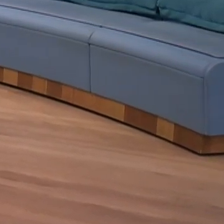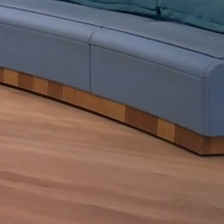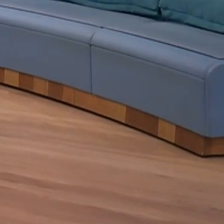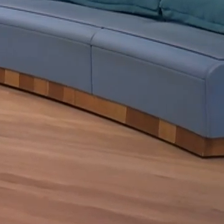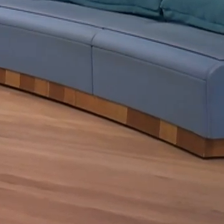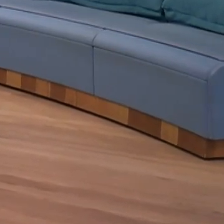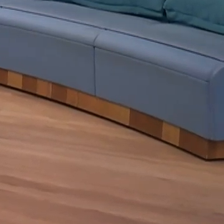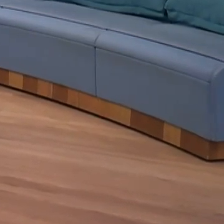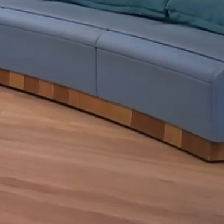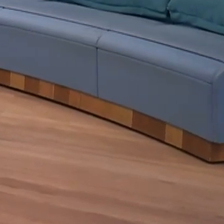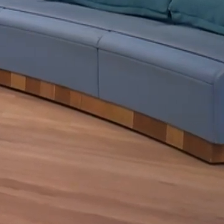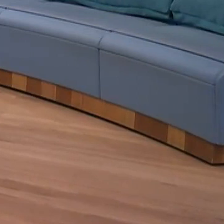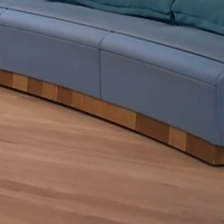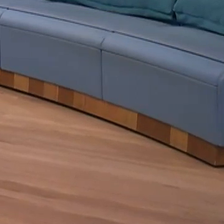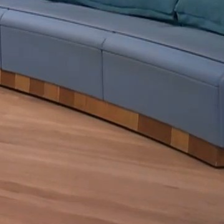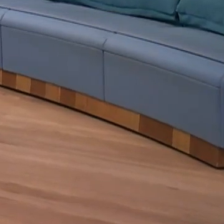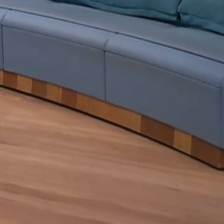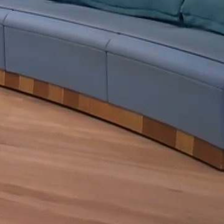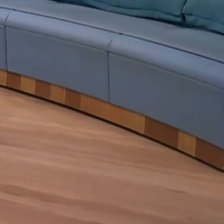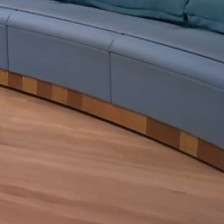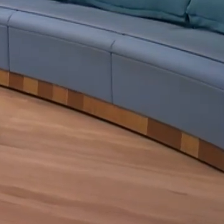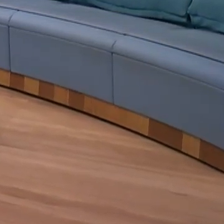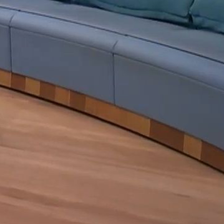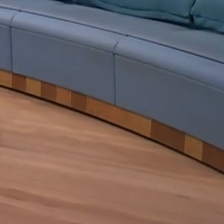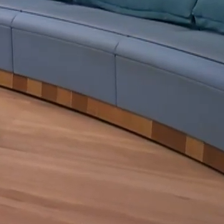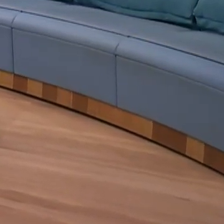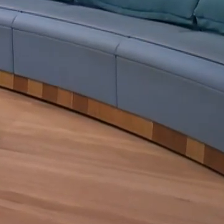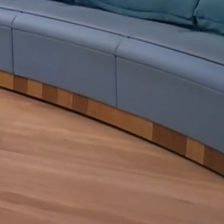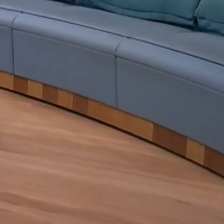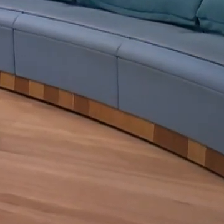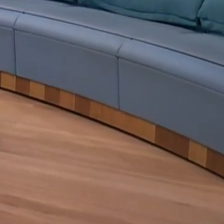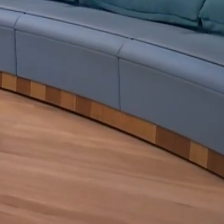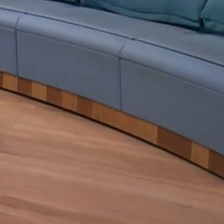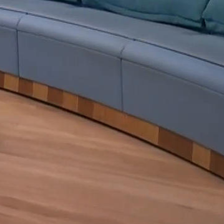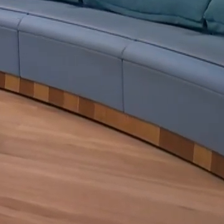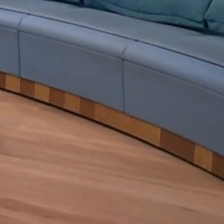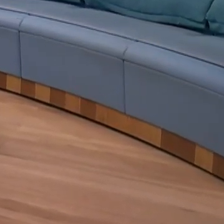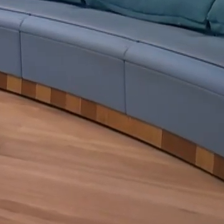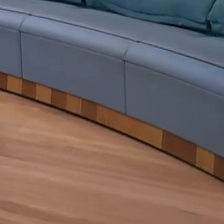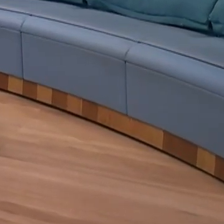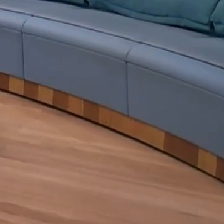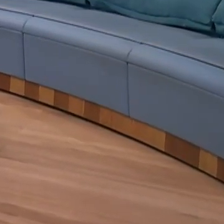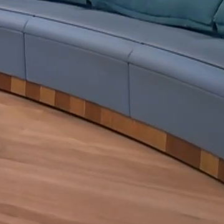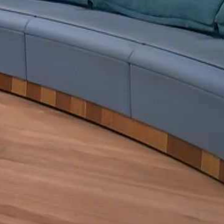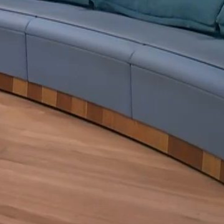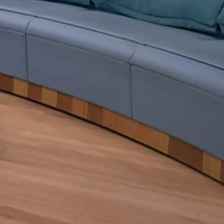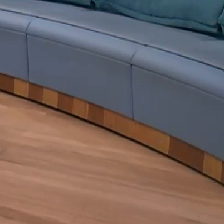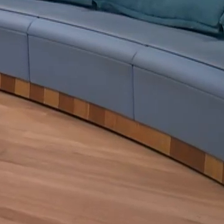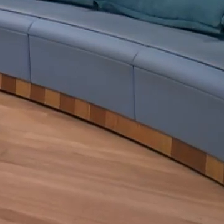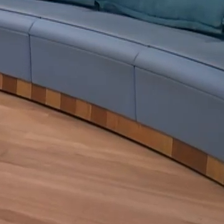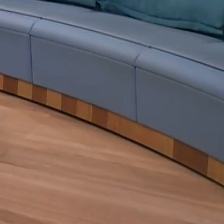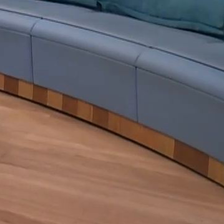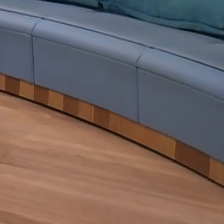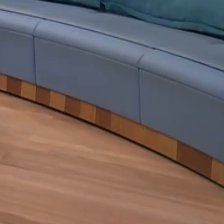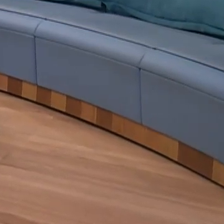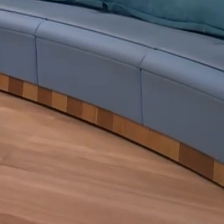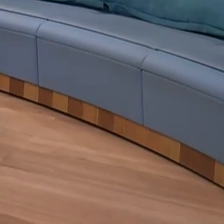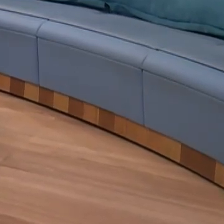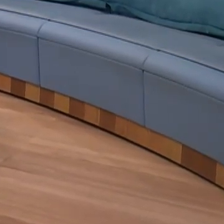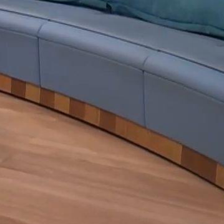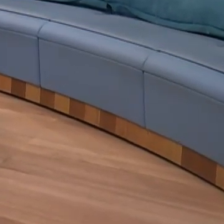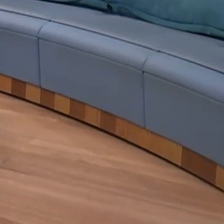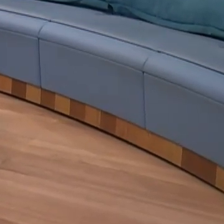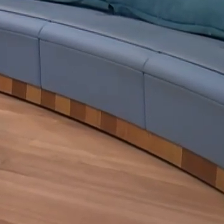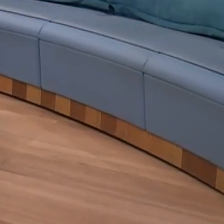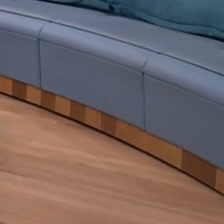наша душа повредилась наша природа и об этом мы видим уже в первом поколении детей Адама и Евы